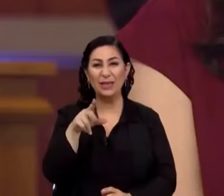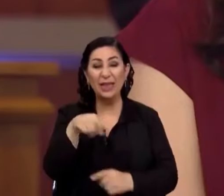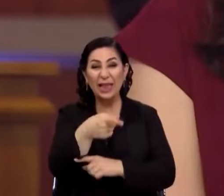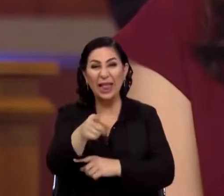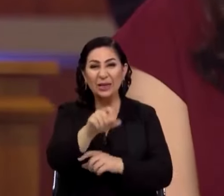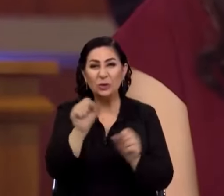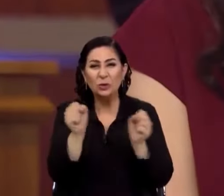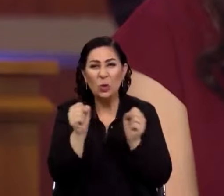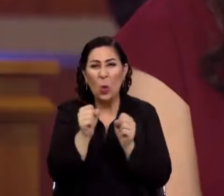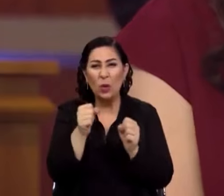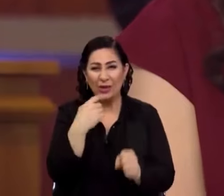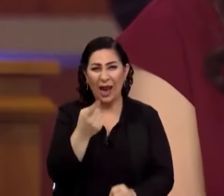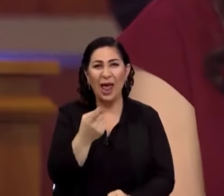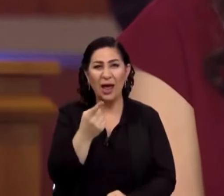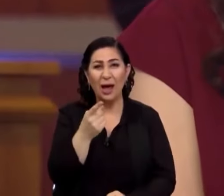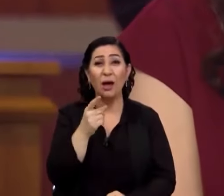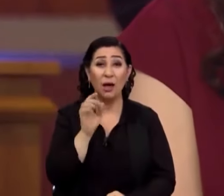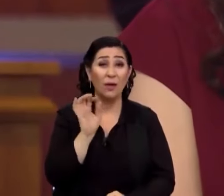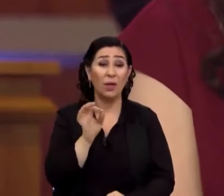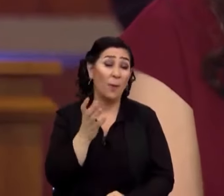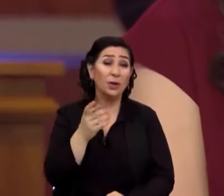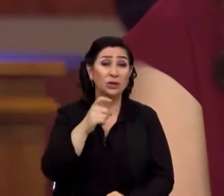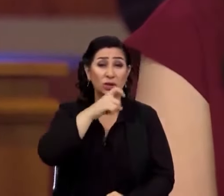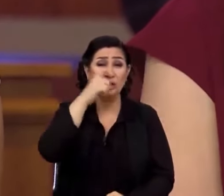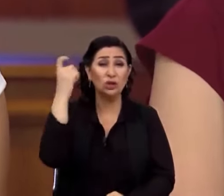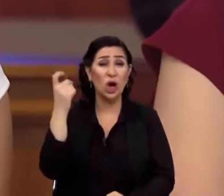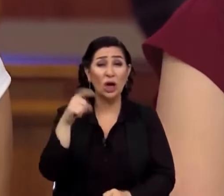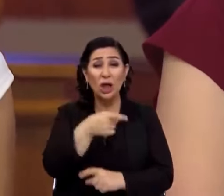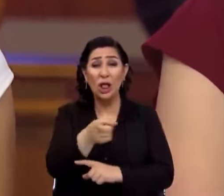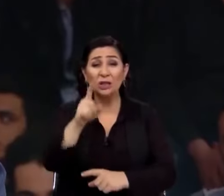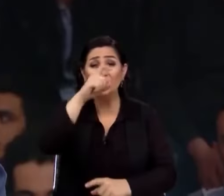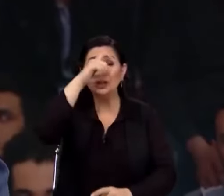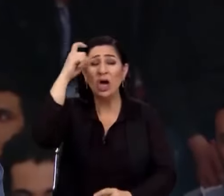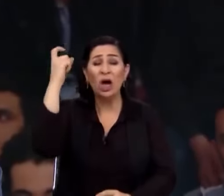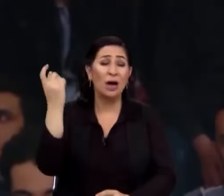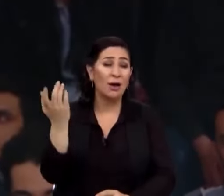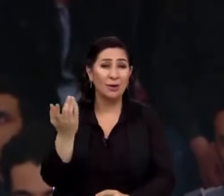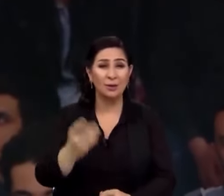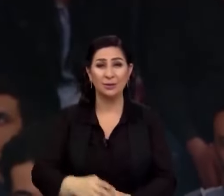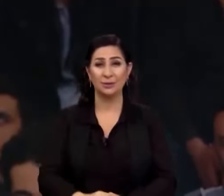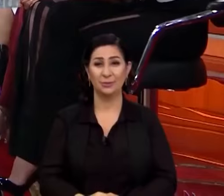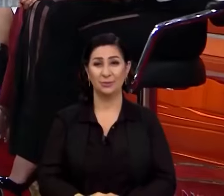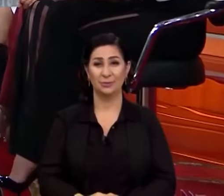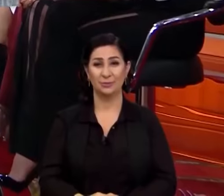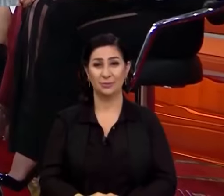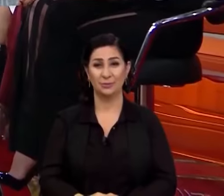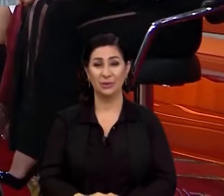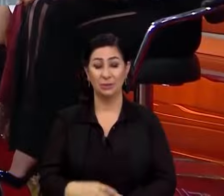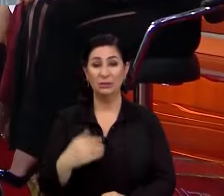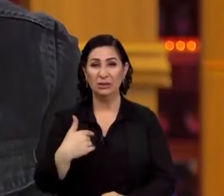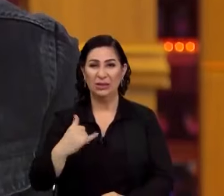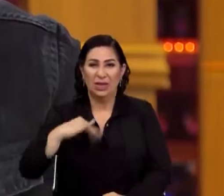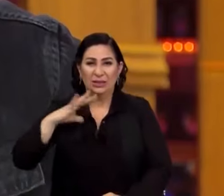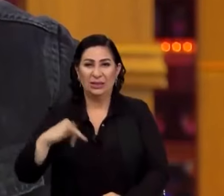yüzden Evet soğuk derler yılana Halbuki sımsıcak hayvanlardır Evet siz Efendim silahtan etkilenir misiniz Tedirgin olurum Tab Tedirgin olur siz Efendim